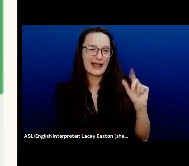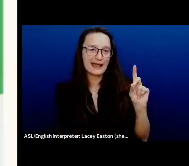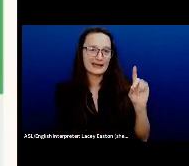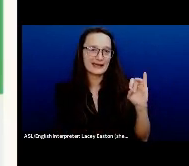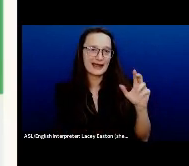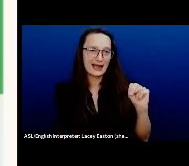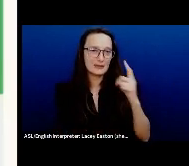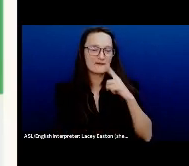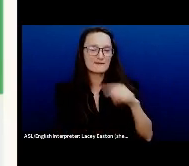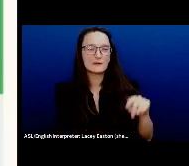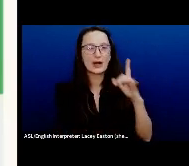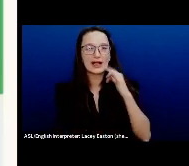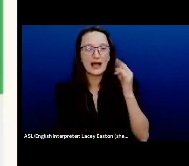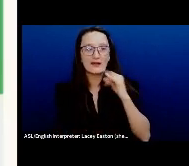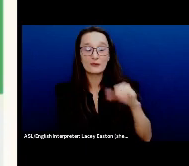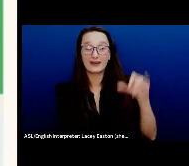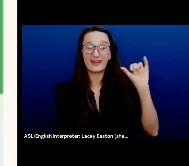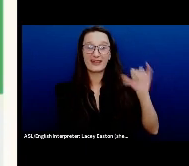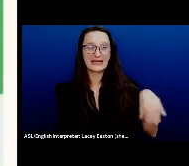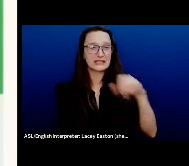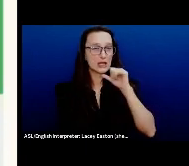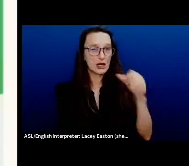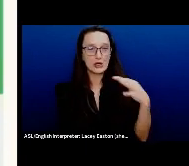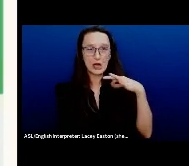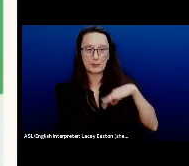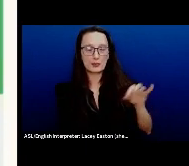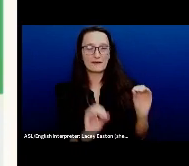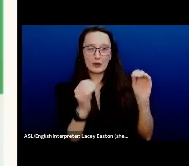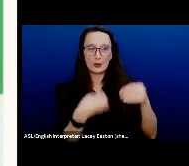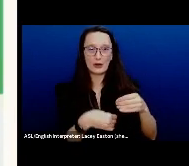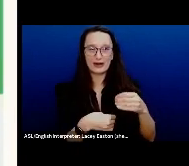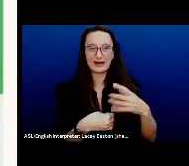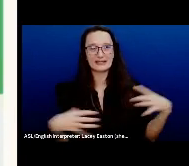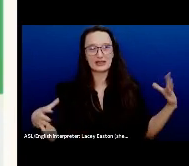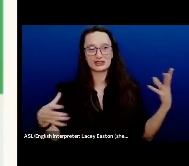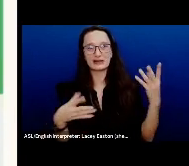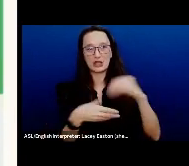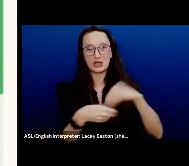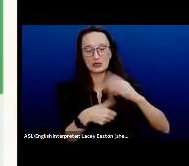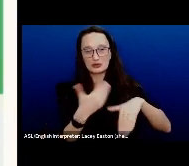todos los SELPAs en todo California. Yo también quiero agradecer brevemente al Departamento de Educación California.